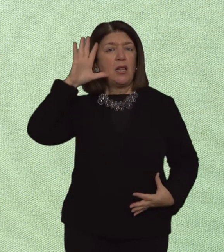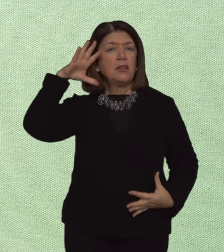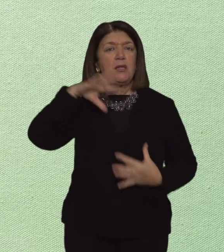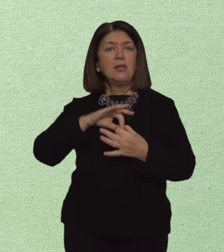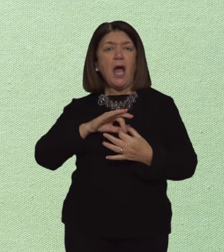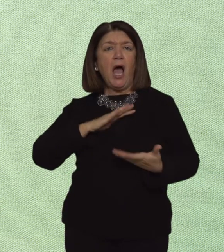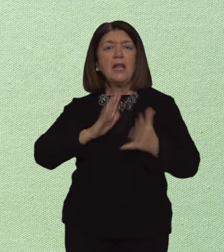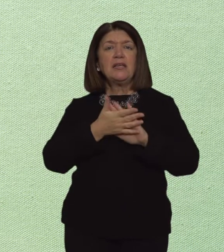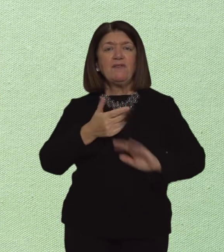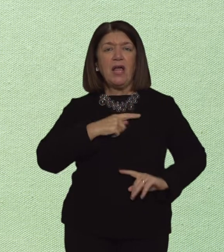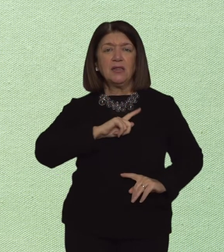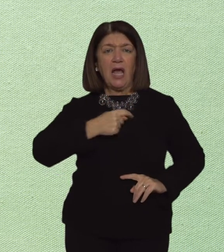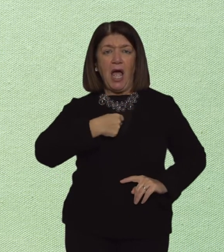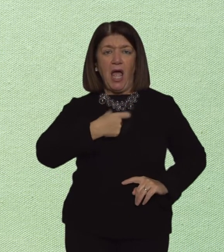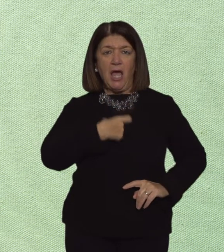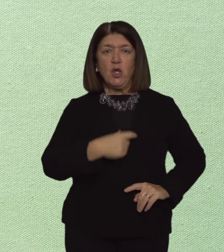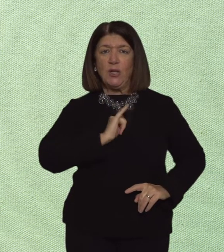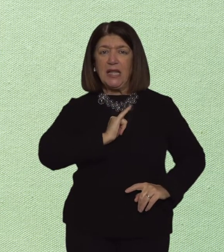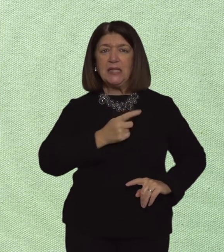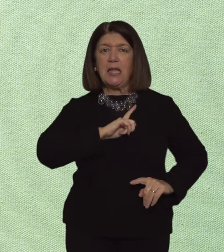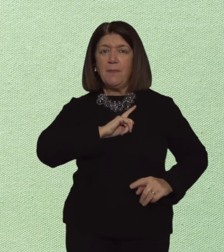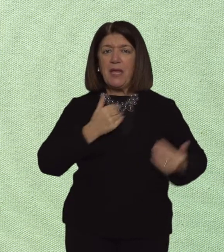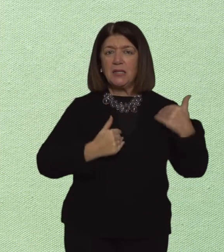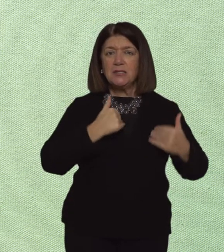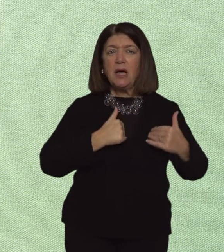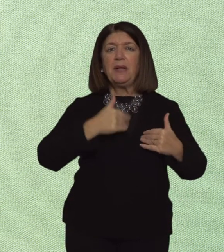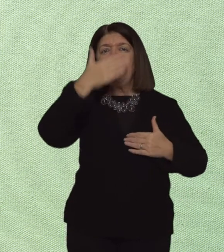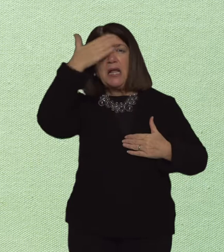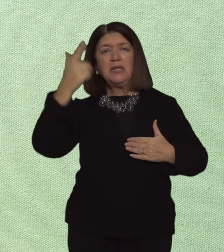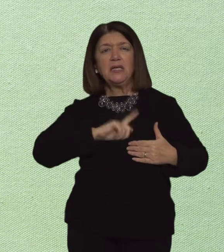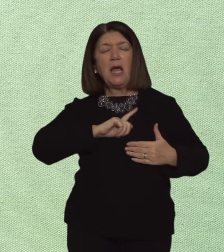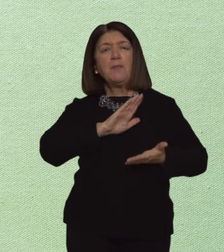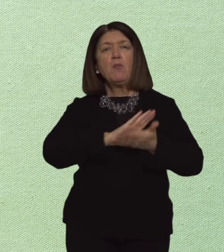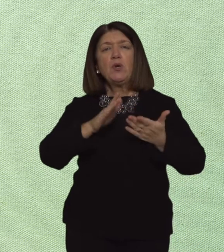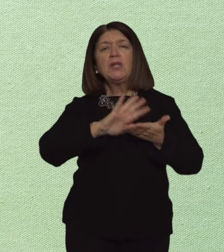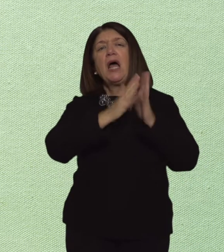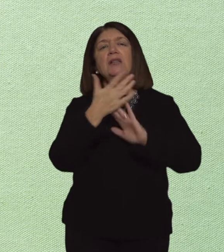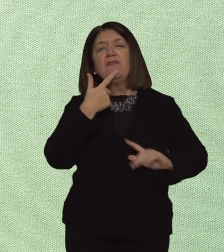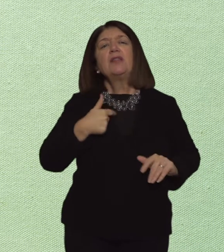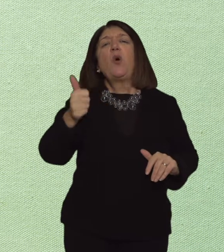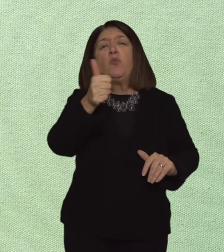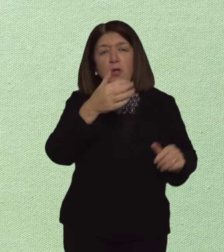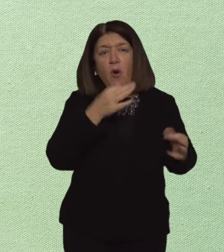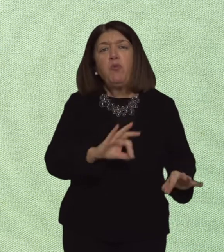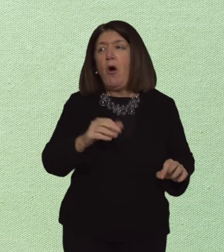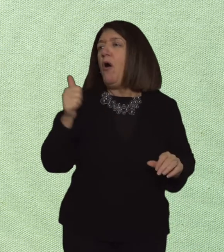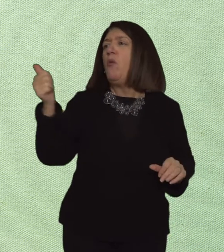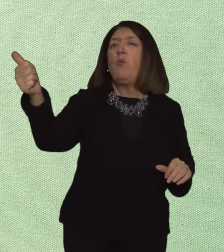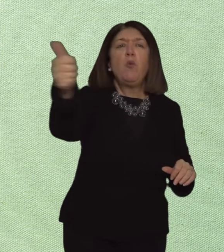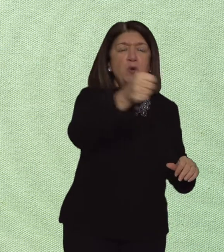le altre identità che ho, ma potrei facilmente scommettere che è valido per te, così come lo è per tutti.